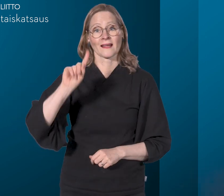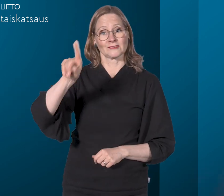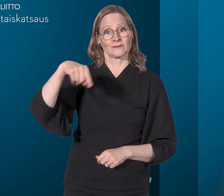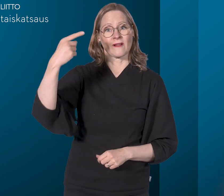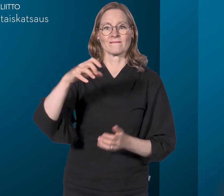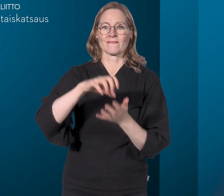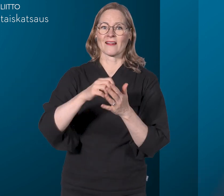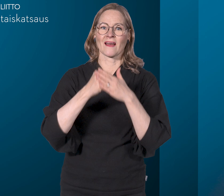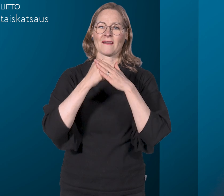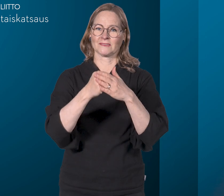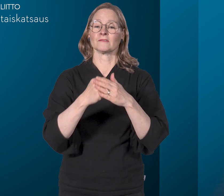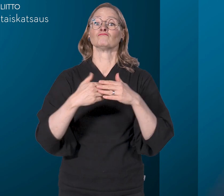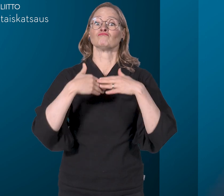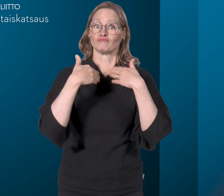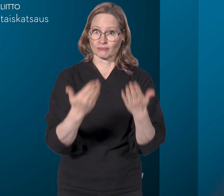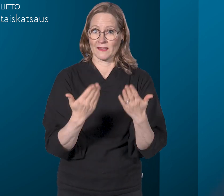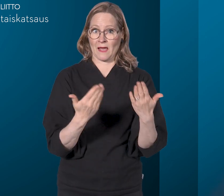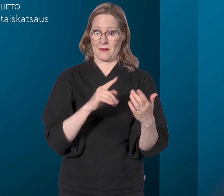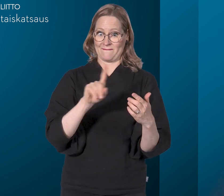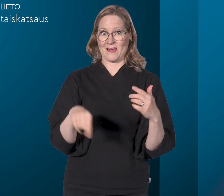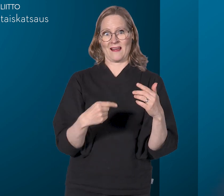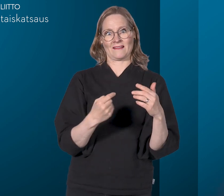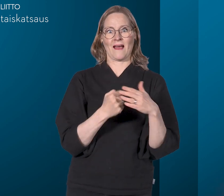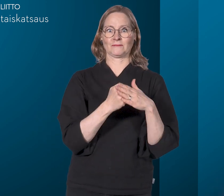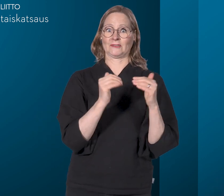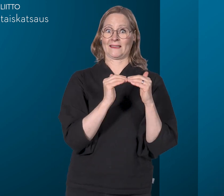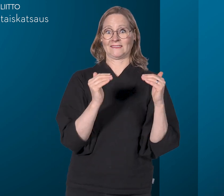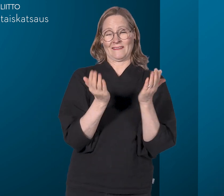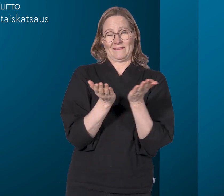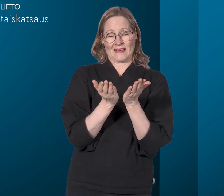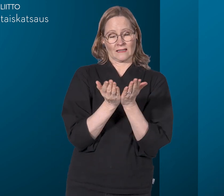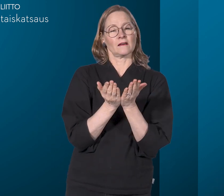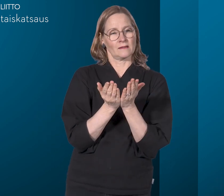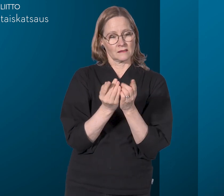Ensi vuonna valtionavustuksia myönnetään peräti 80 miljoonaa euroa vähemmän -